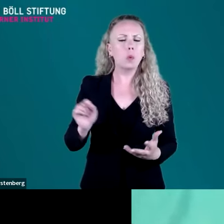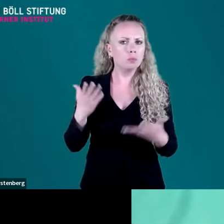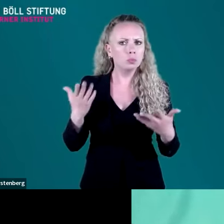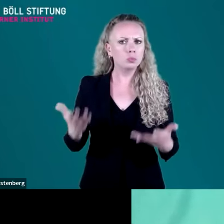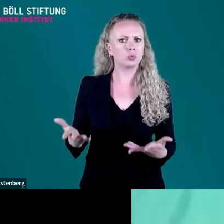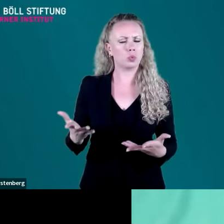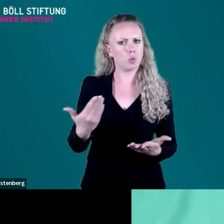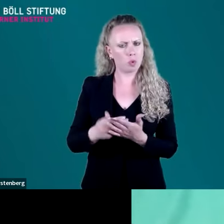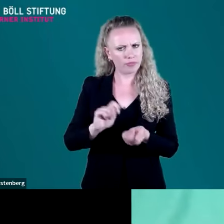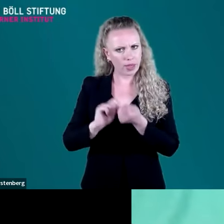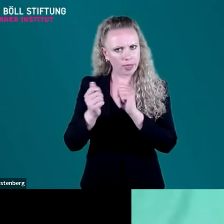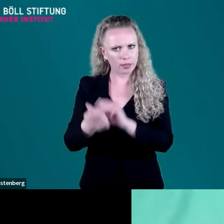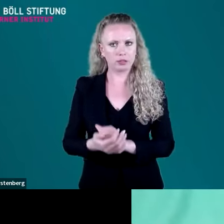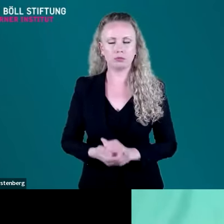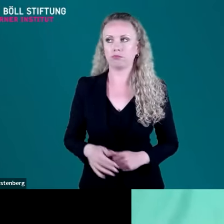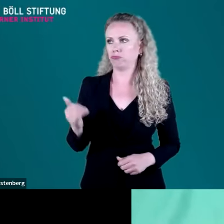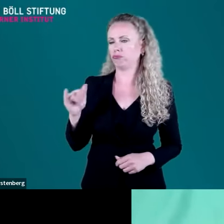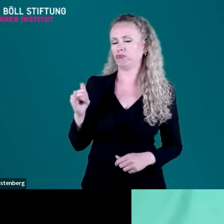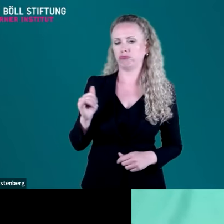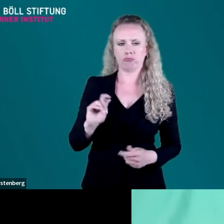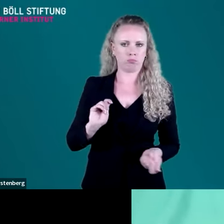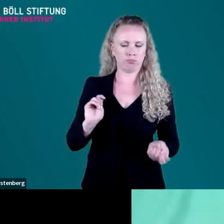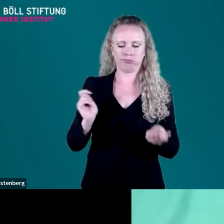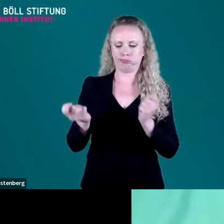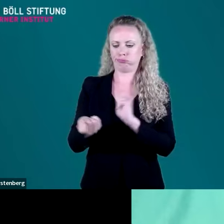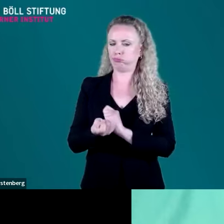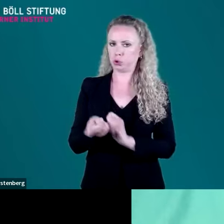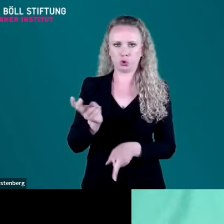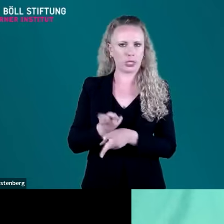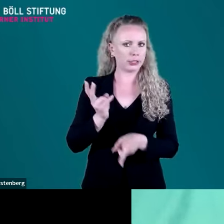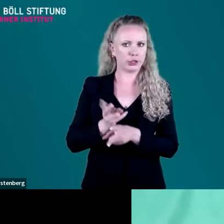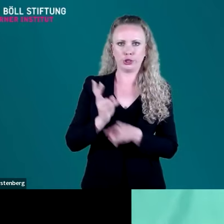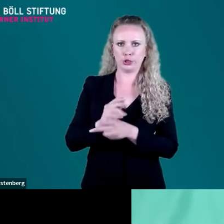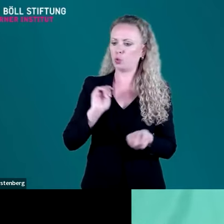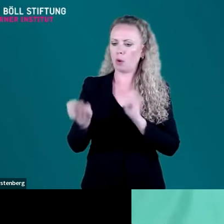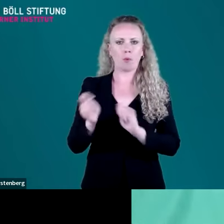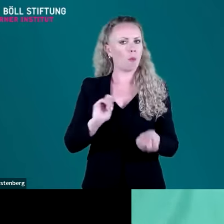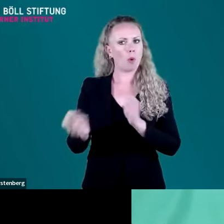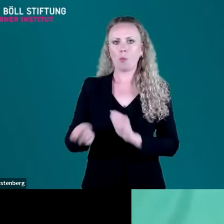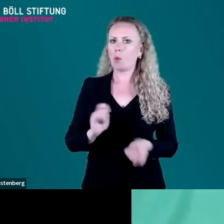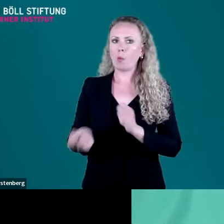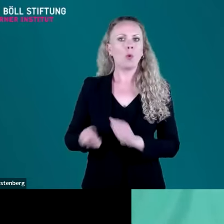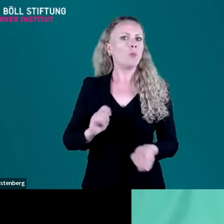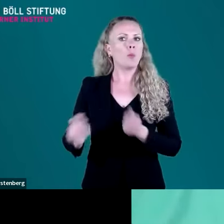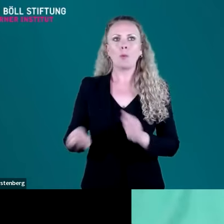Also, die verändern sich ständig. Das aber ist eigentlich … die verändern sich, bleiben aber im Prinzip gleich.